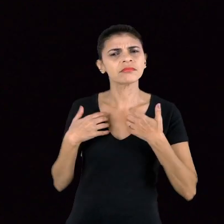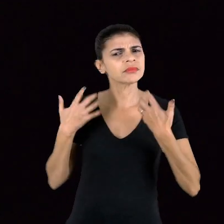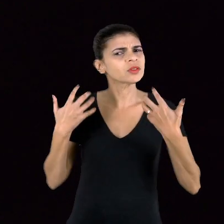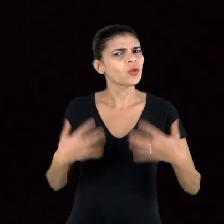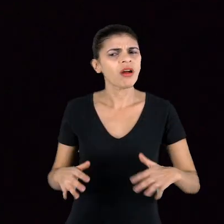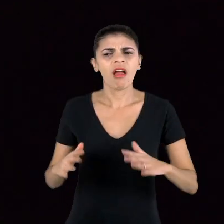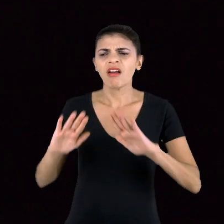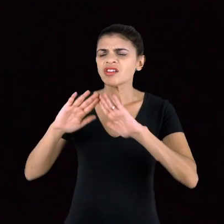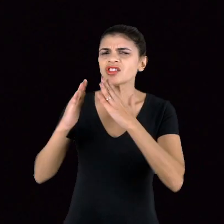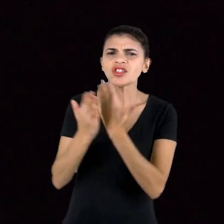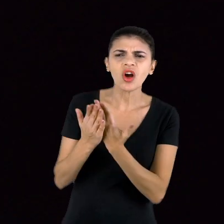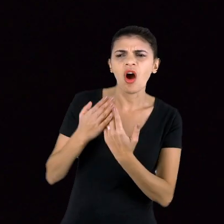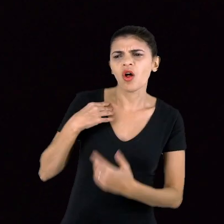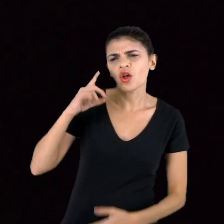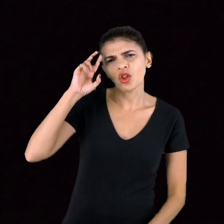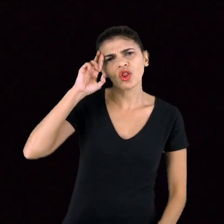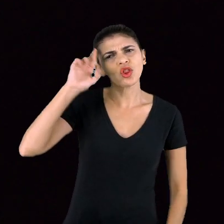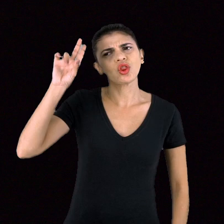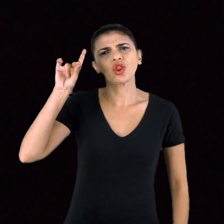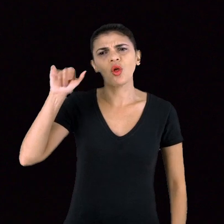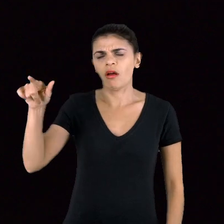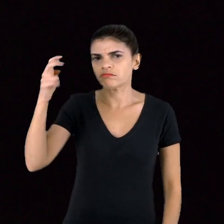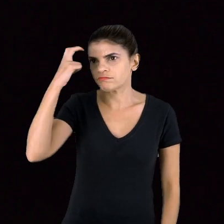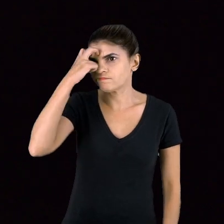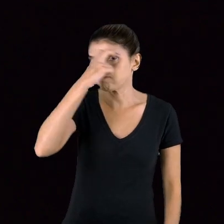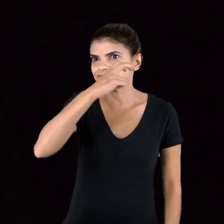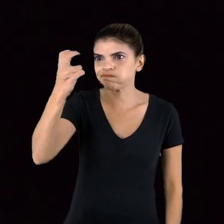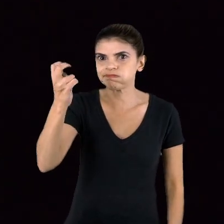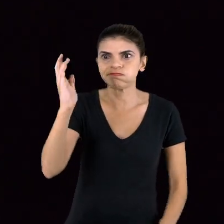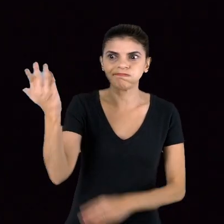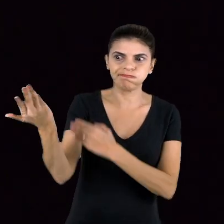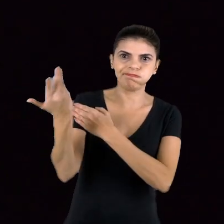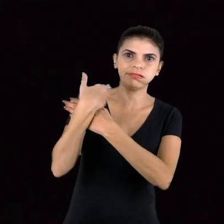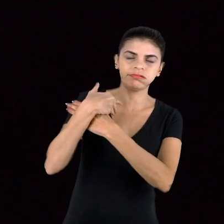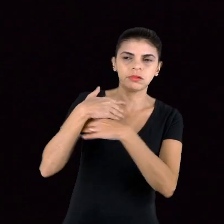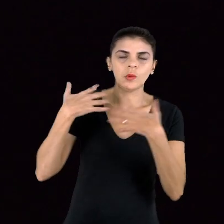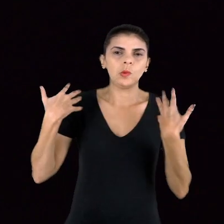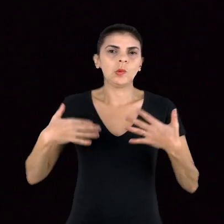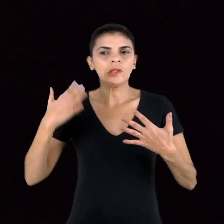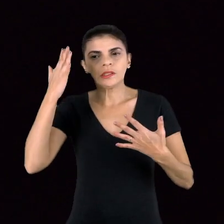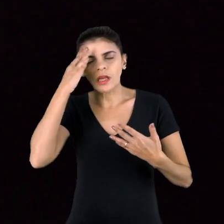que eu não tinha aquela capacidade que ela tinha de gerir uma instituição, né?